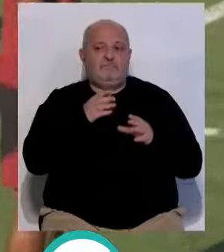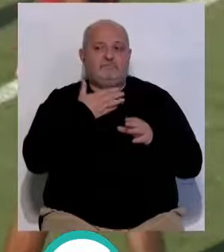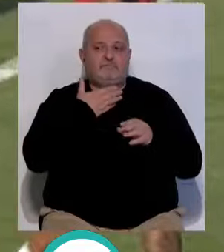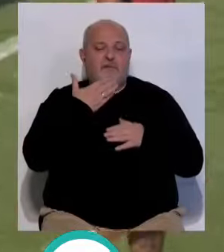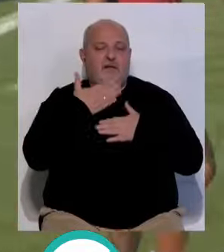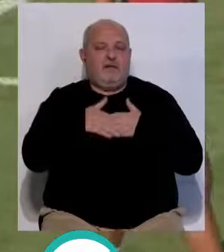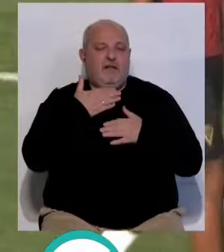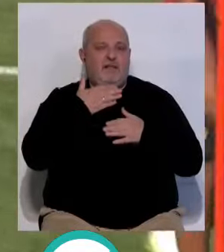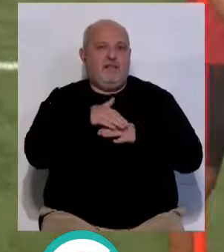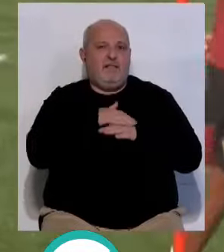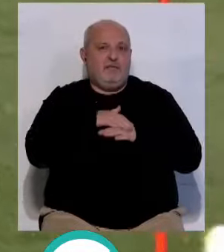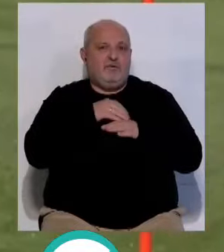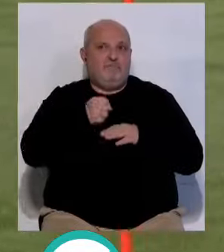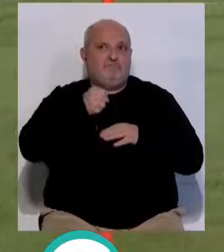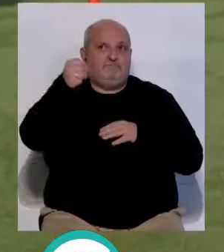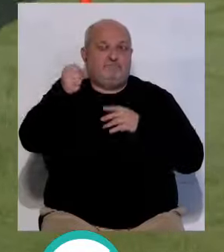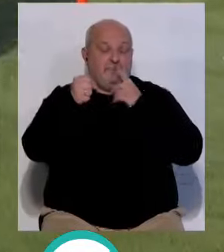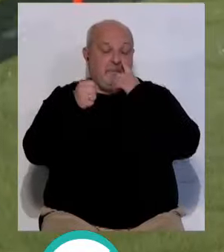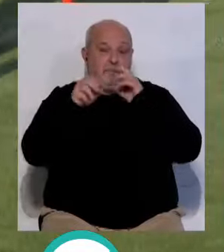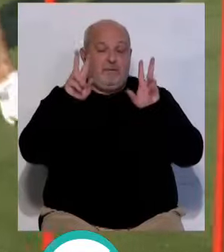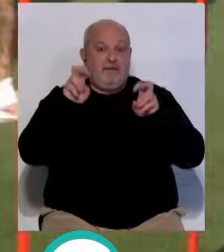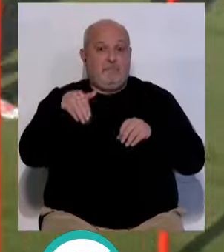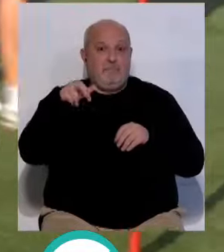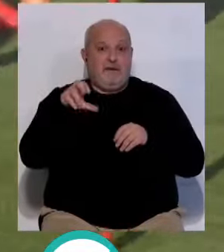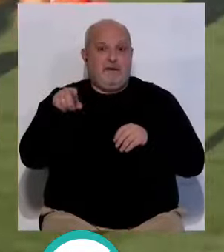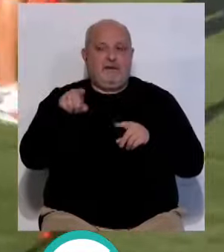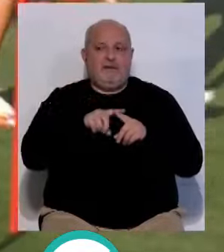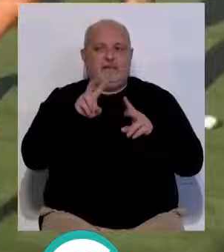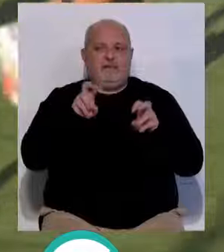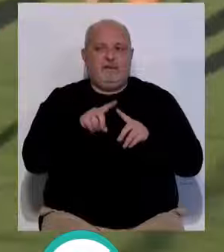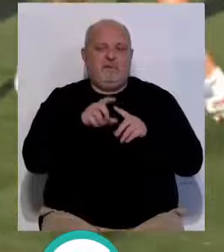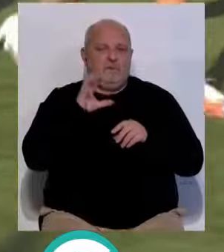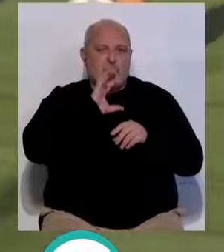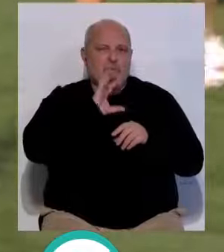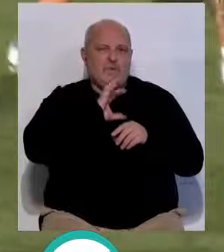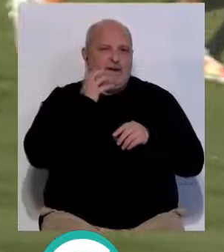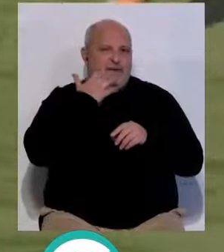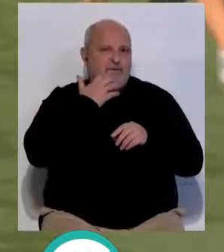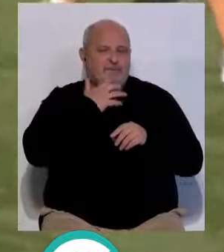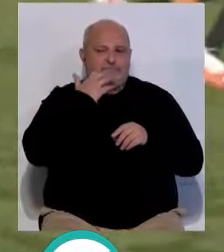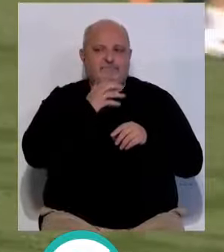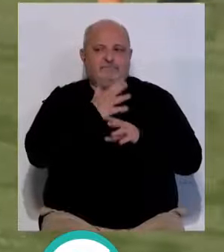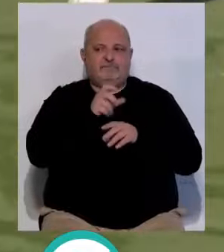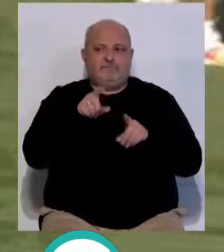de de cesiones el caso de merek es cuanto menos curioso extraño es un jugador que la temporada